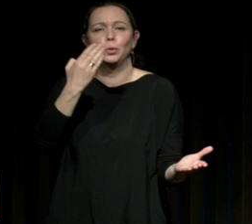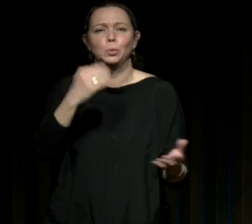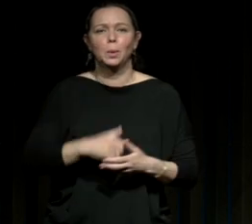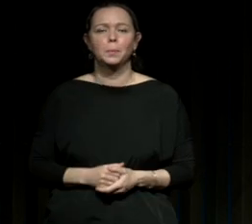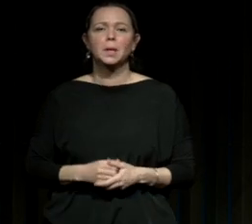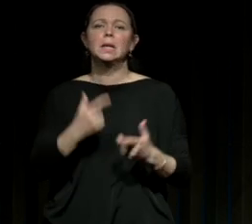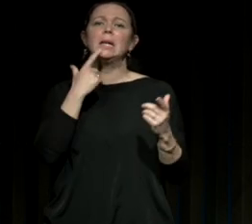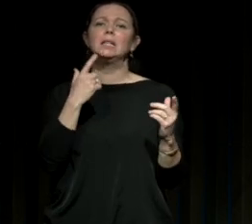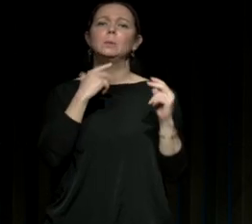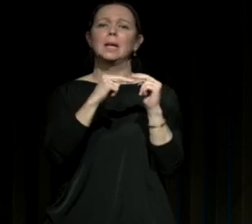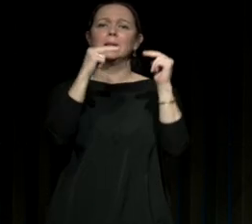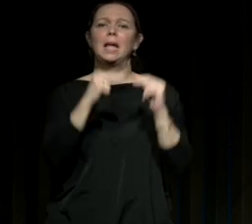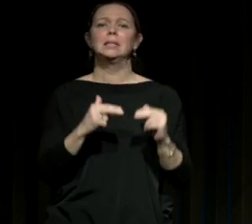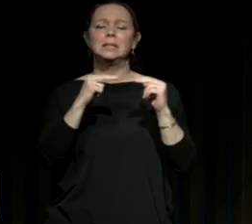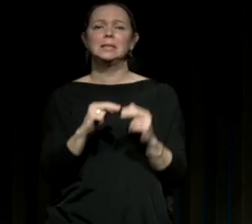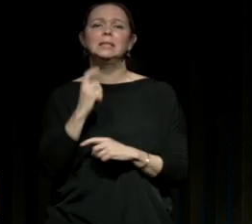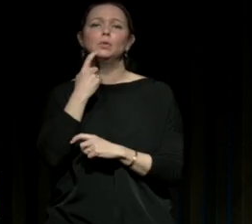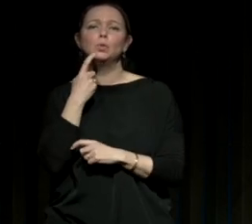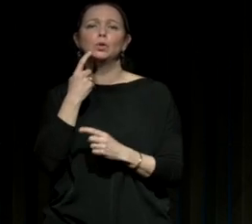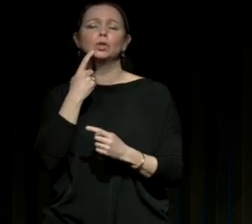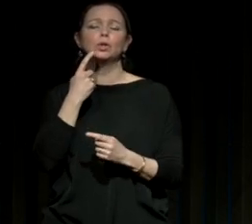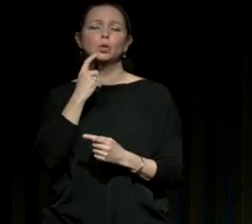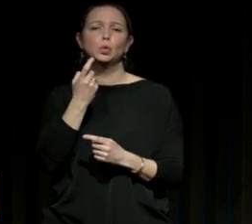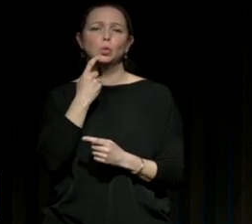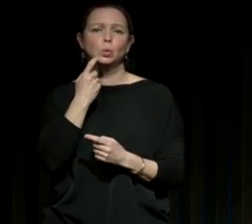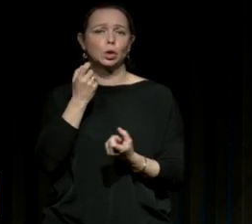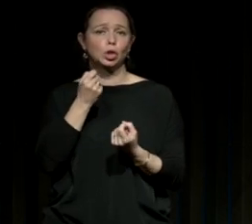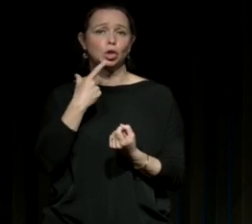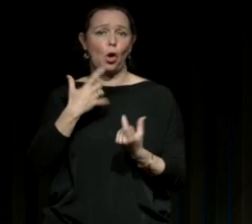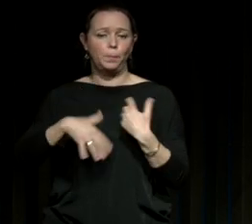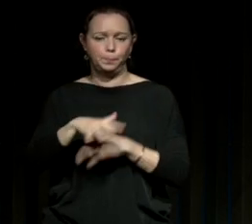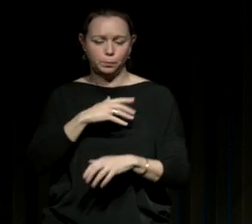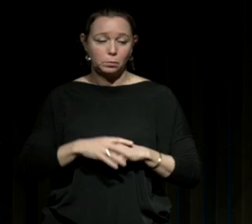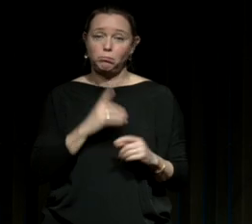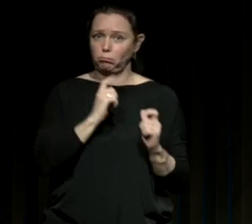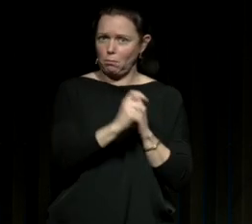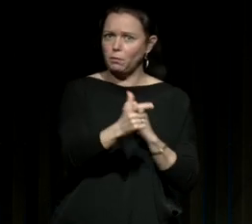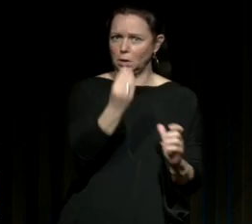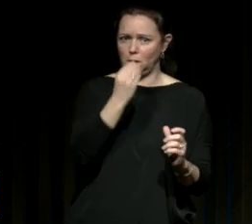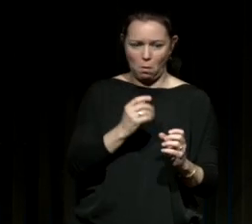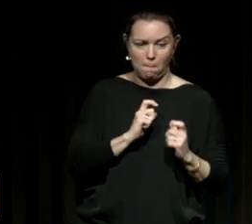glycémique de réponse glycémique un aliment aussi c'est des choses dont on parle qui sont